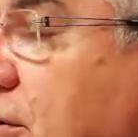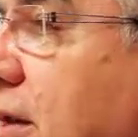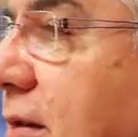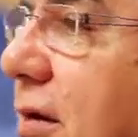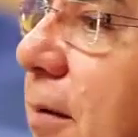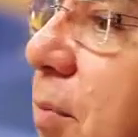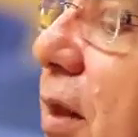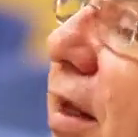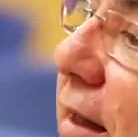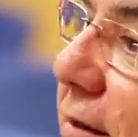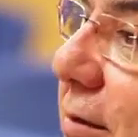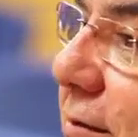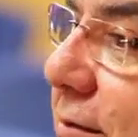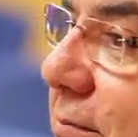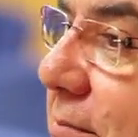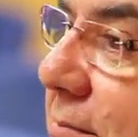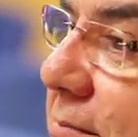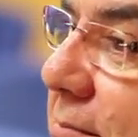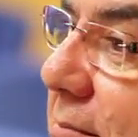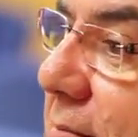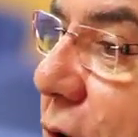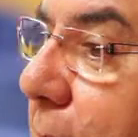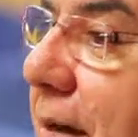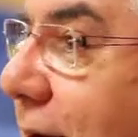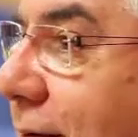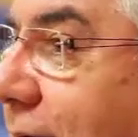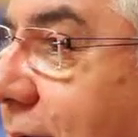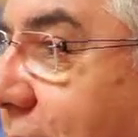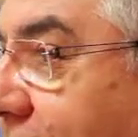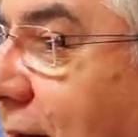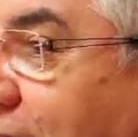la posibilidad esa, y la otra es invertir